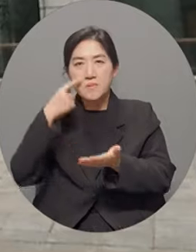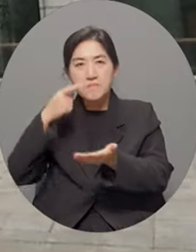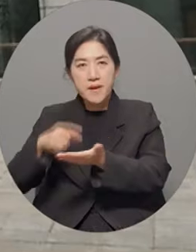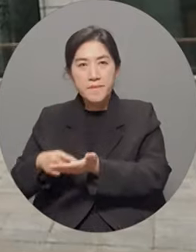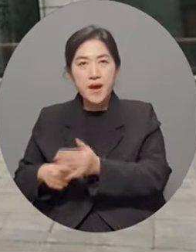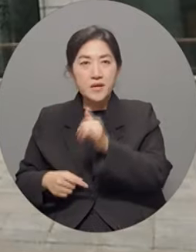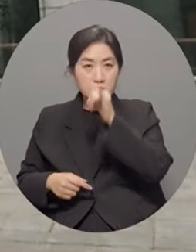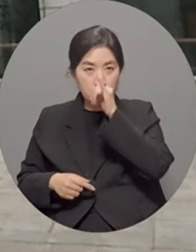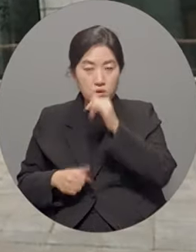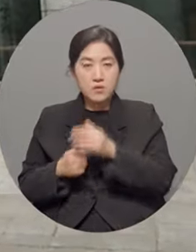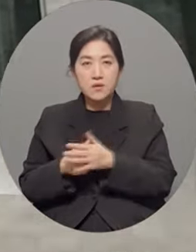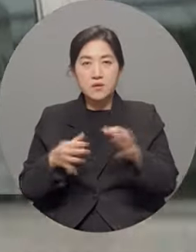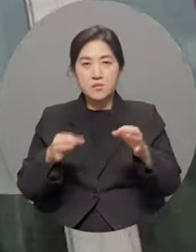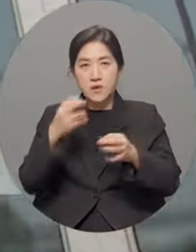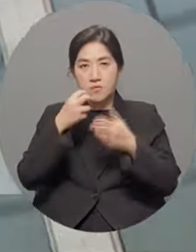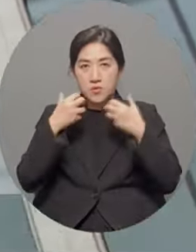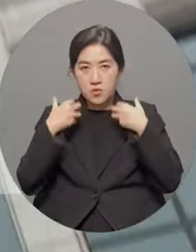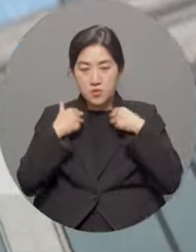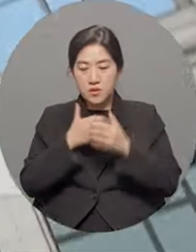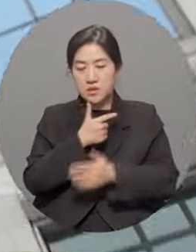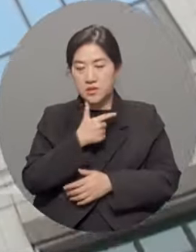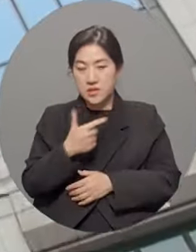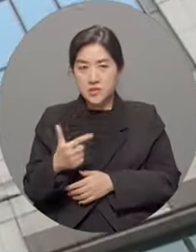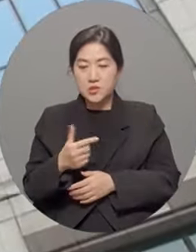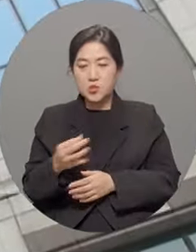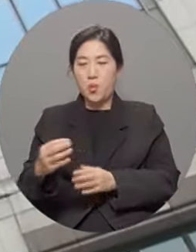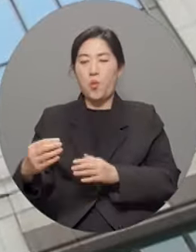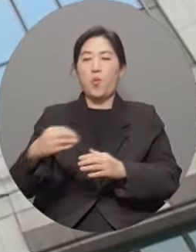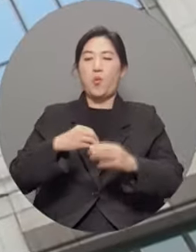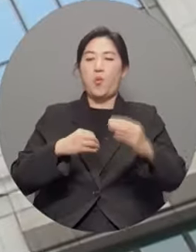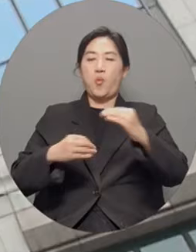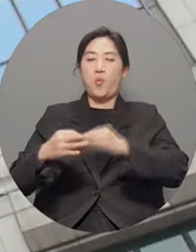무허가 업체들도 잇따라 적발됐습니다.